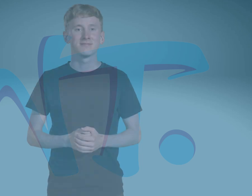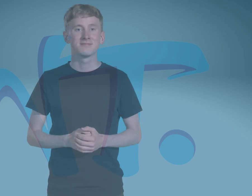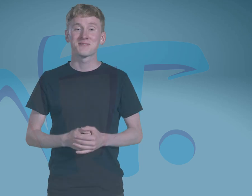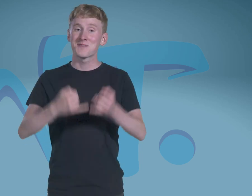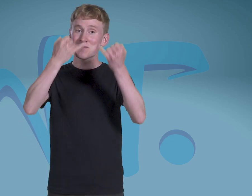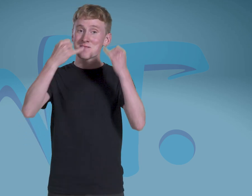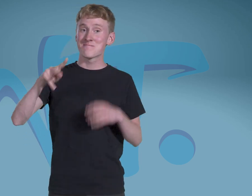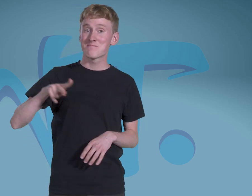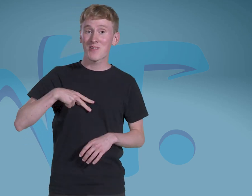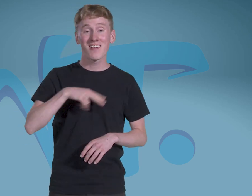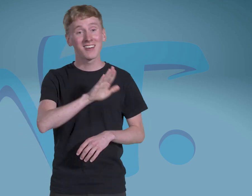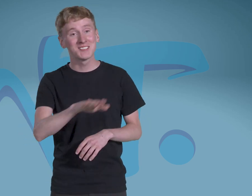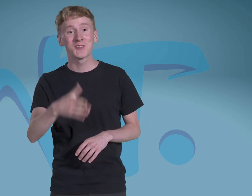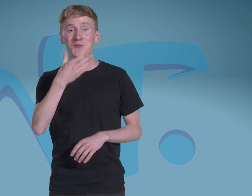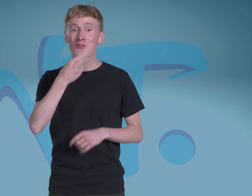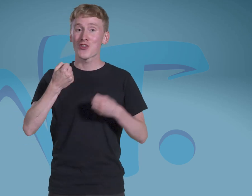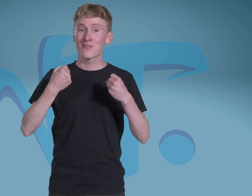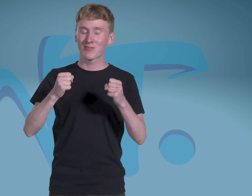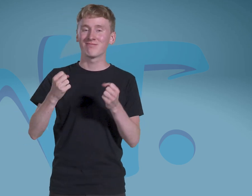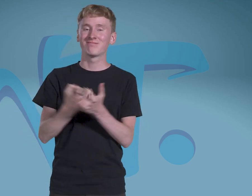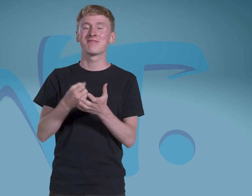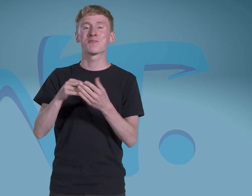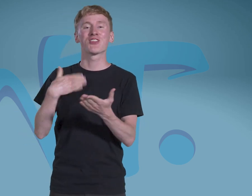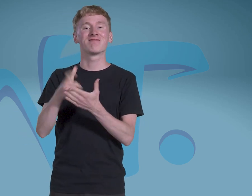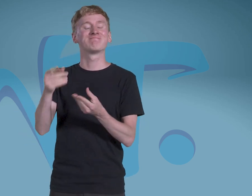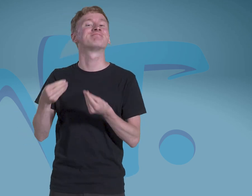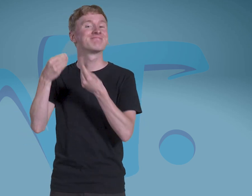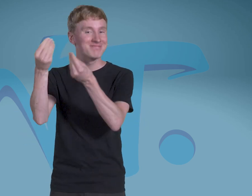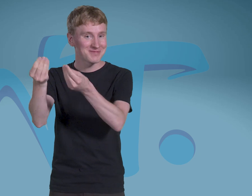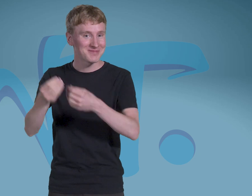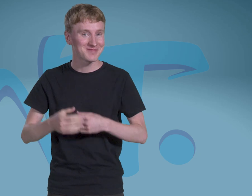Kunniapalkinto lasten ja nuorten toiminnassa ansioituneelle vapaaehtoiselle